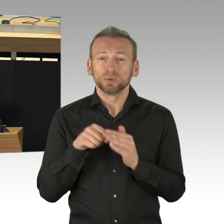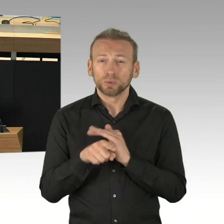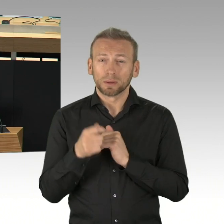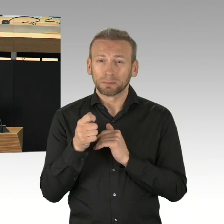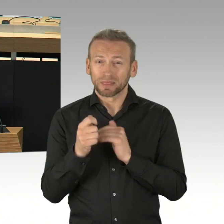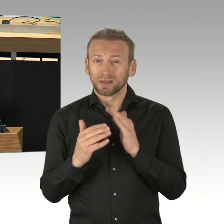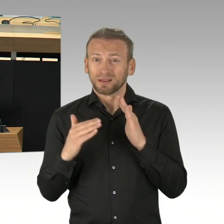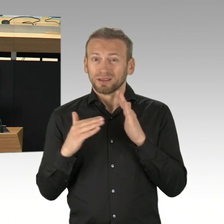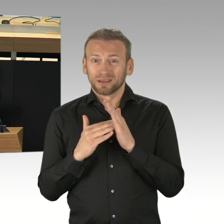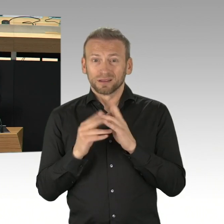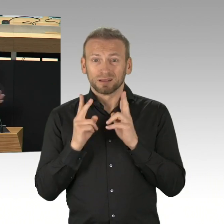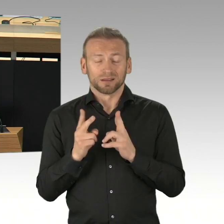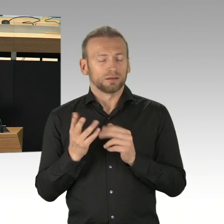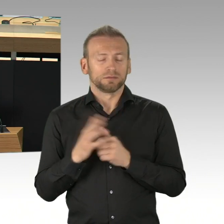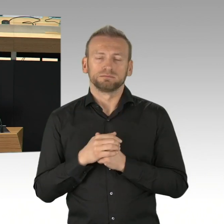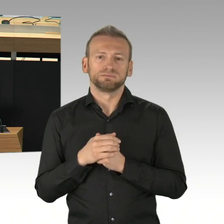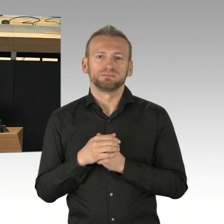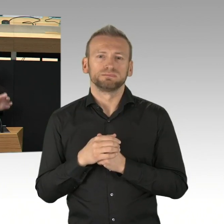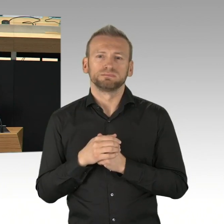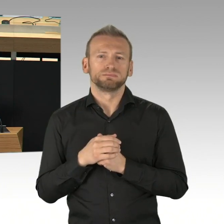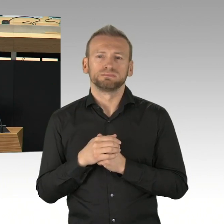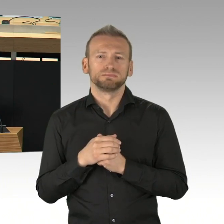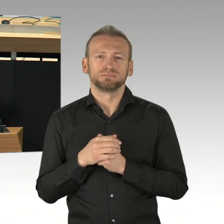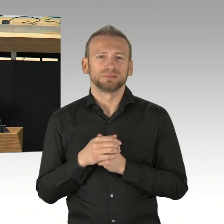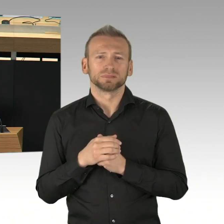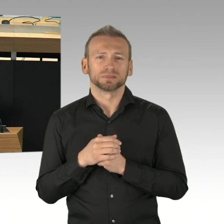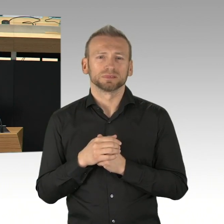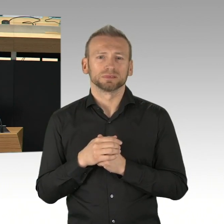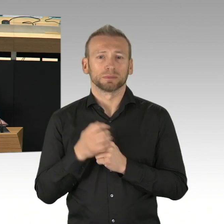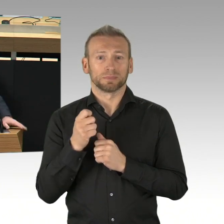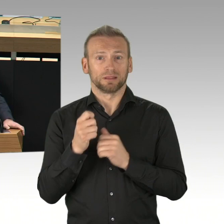meine Damen und Herren, und das ist mieterfeindlich und unsozial, meine Damen und Herren.